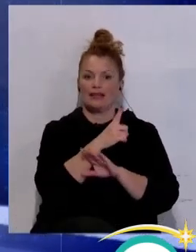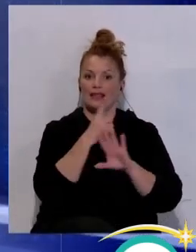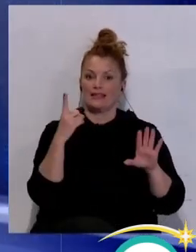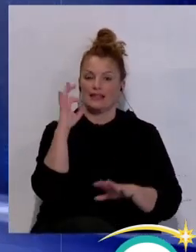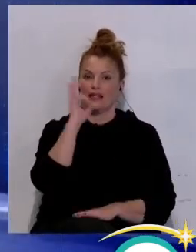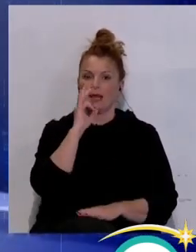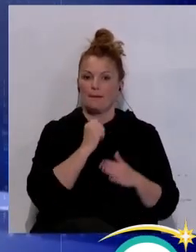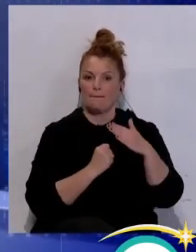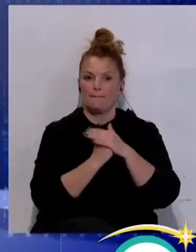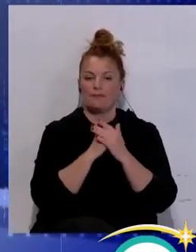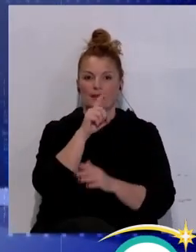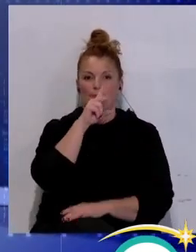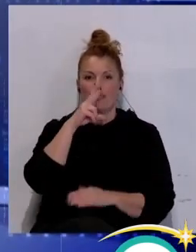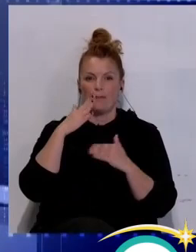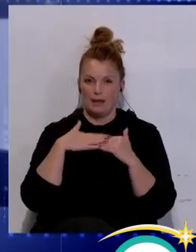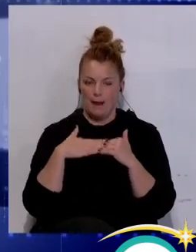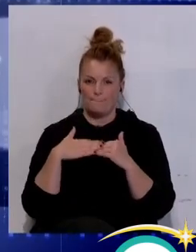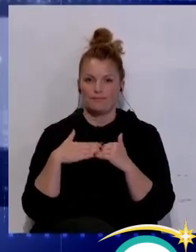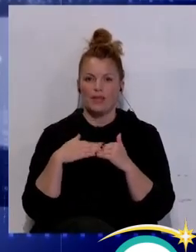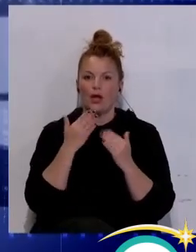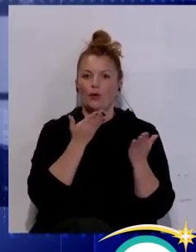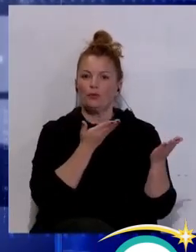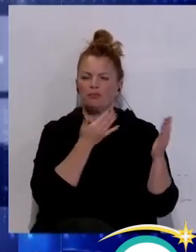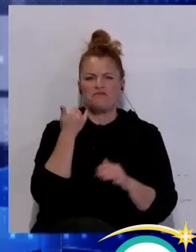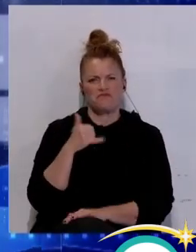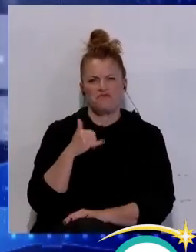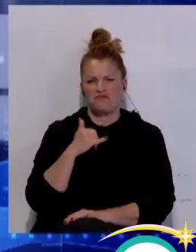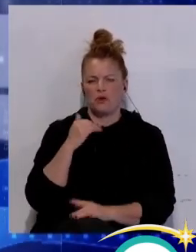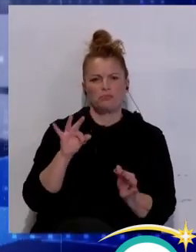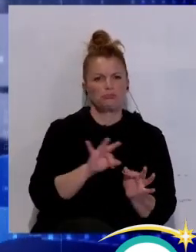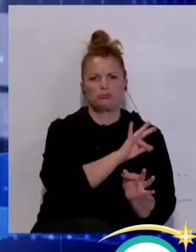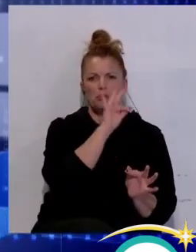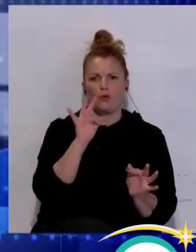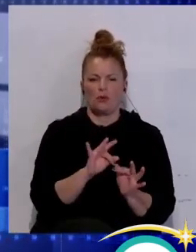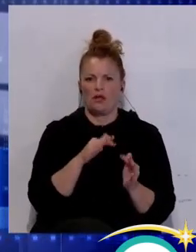de máxima y los 12 de mínima el viento será flojo durante todo el día sin superar los cinco nudos